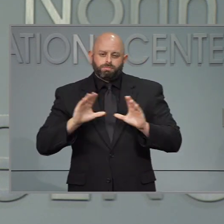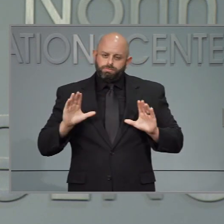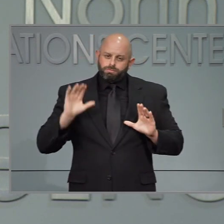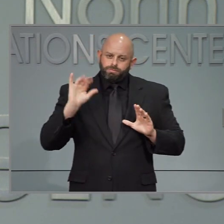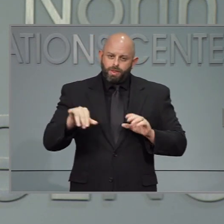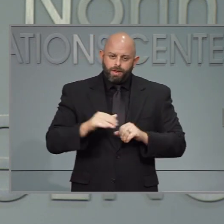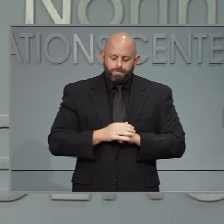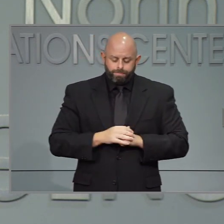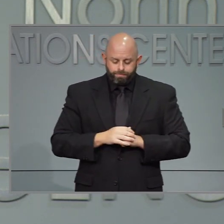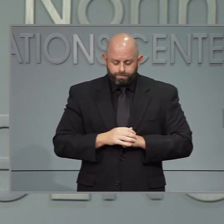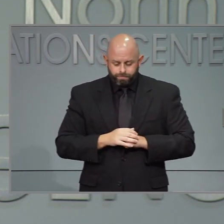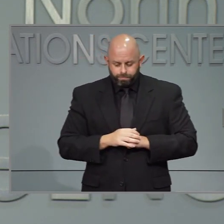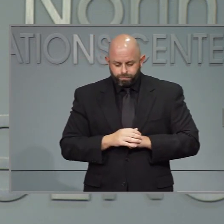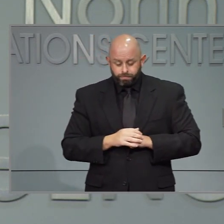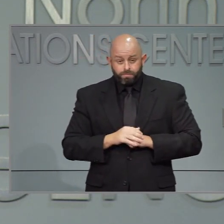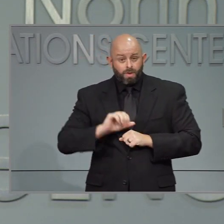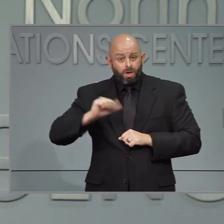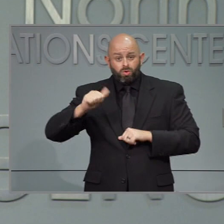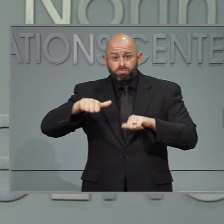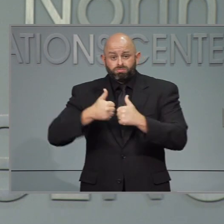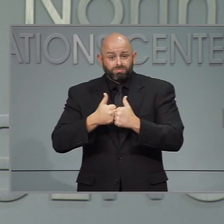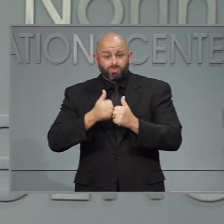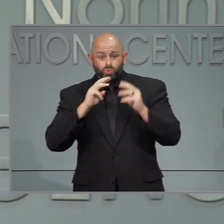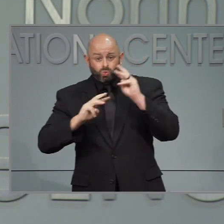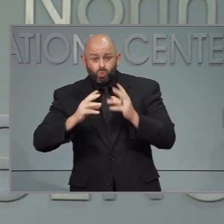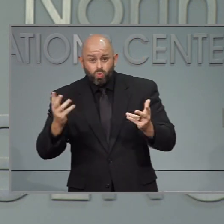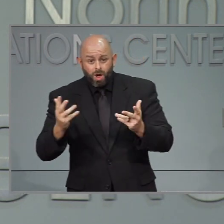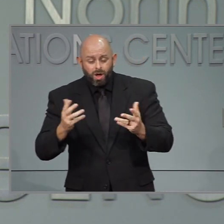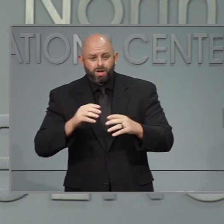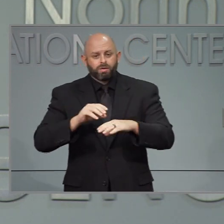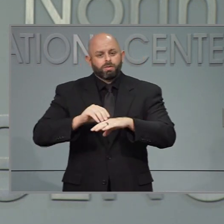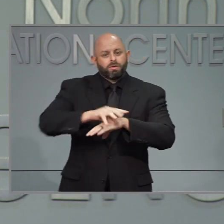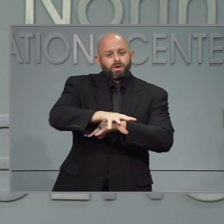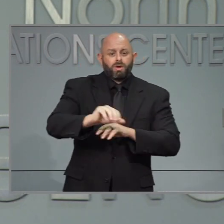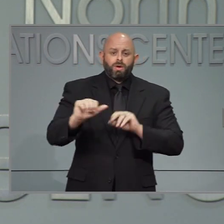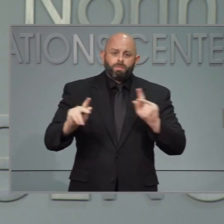El otro desafío es que todos hagan lo que les toca a